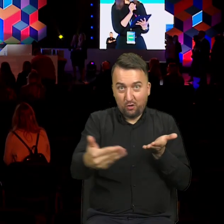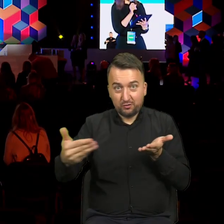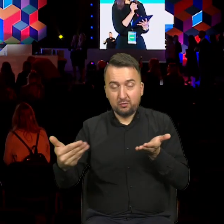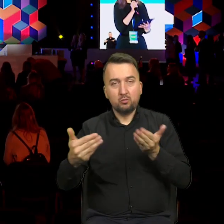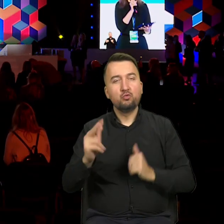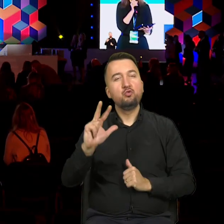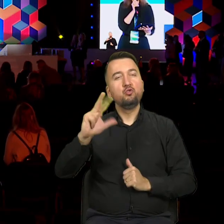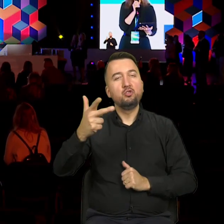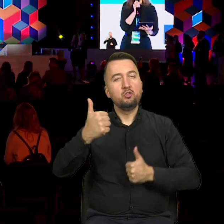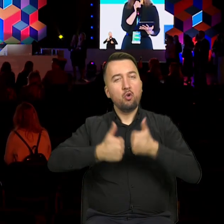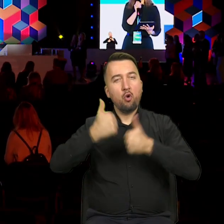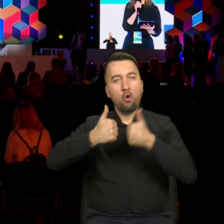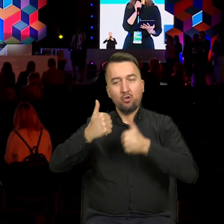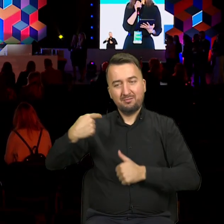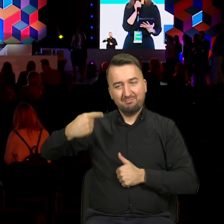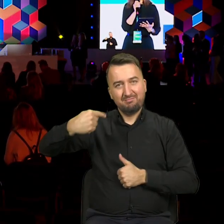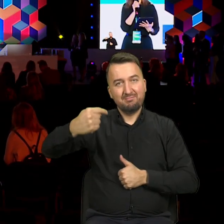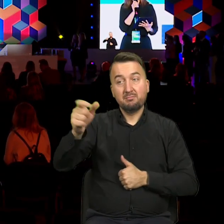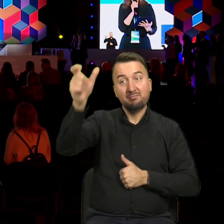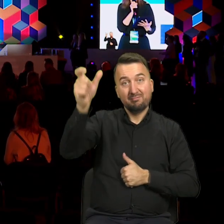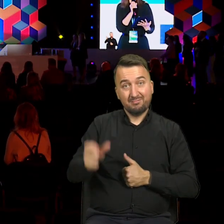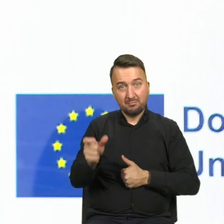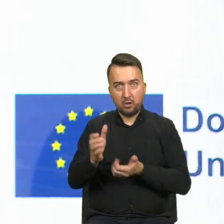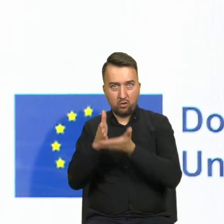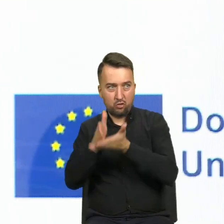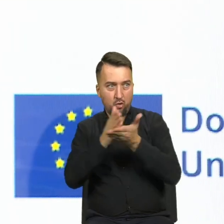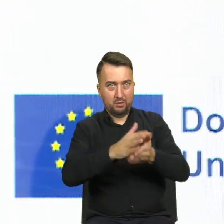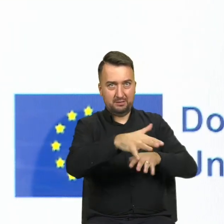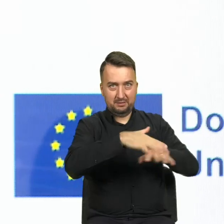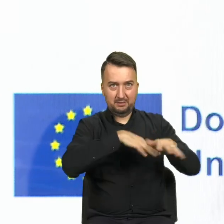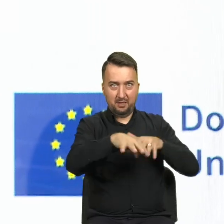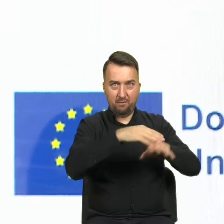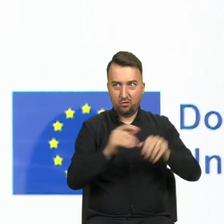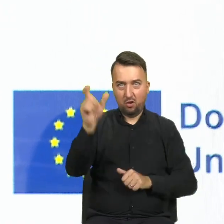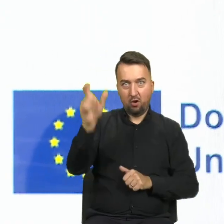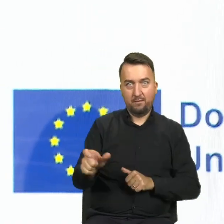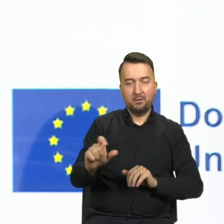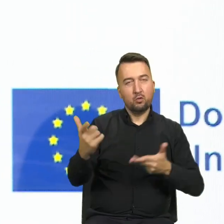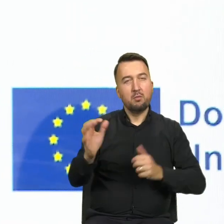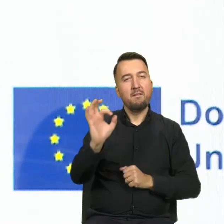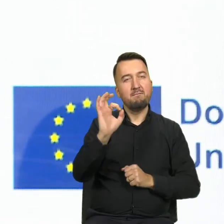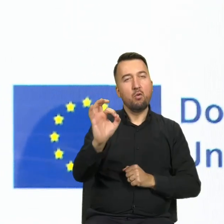I zapraszam na scenę Konrada Romaniuka, koordynatora Krajowego Centrum Europass and Euroguidance